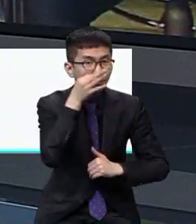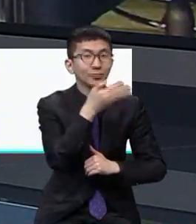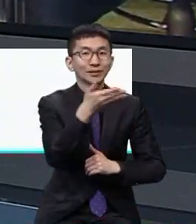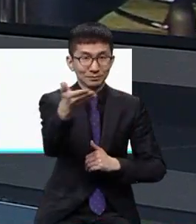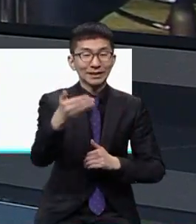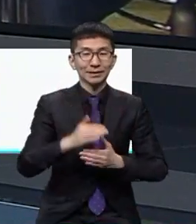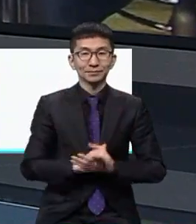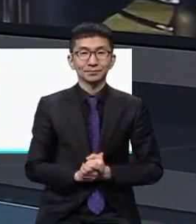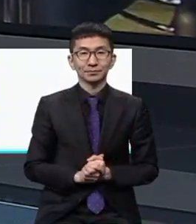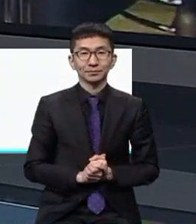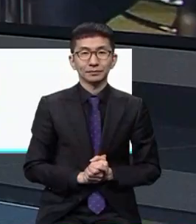취재했습니다.